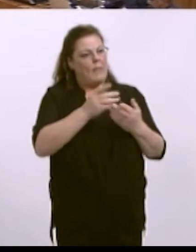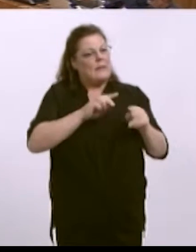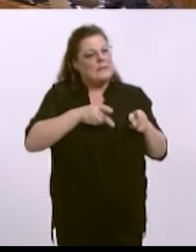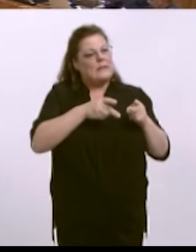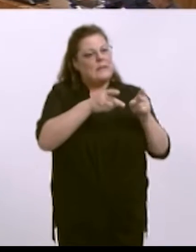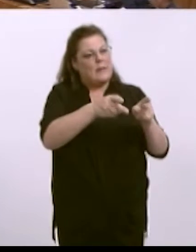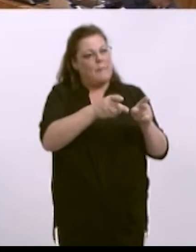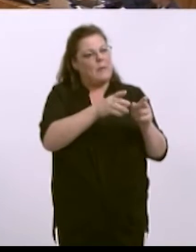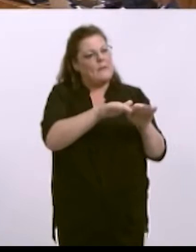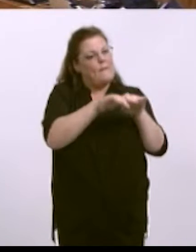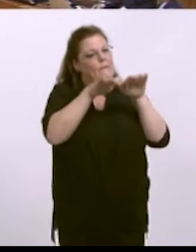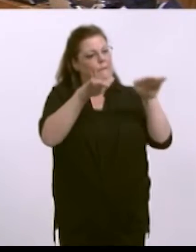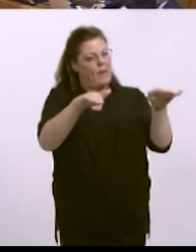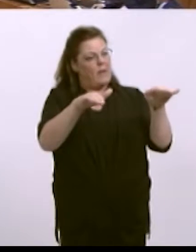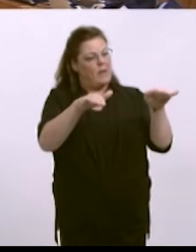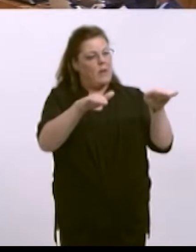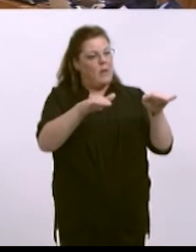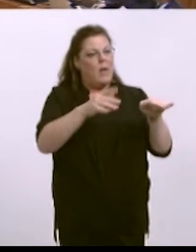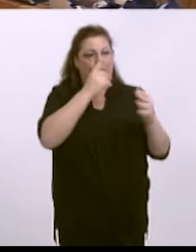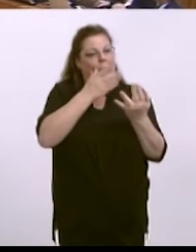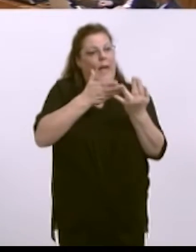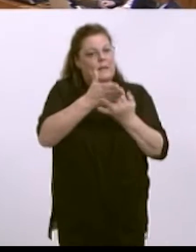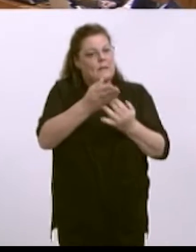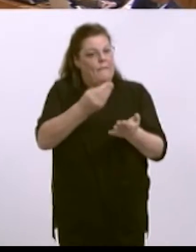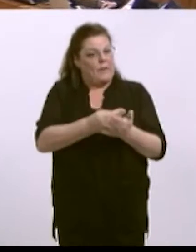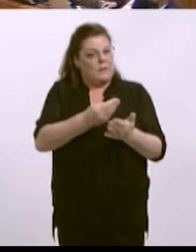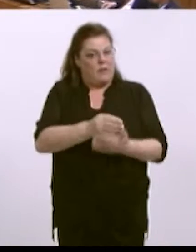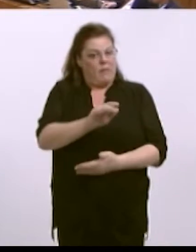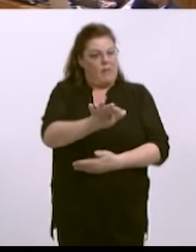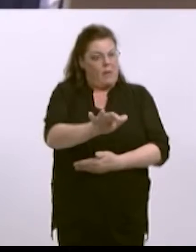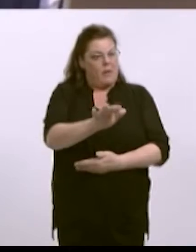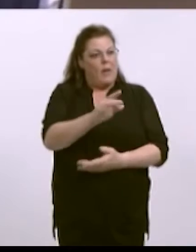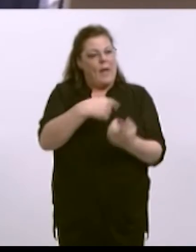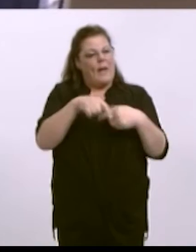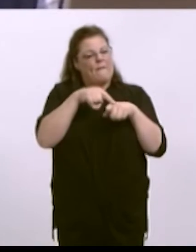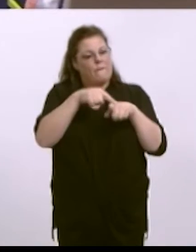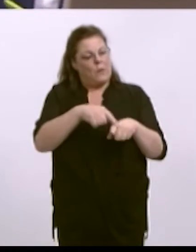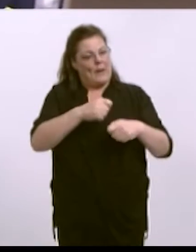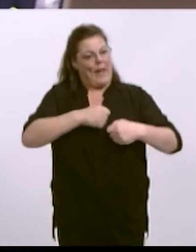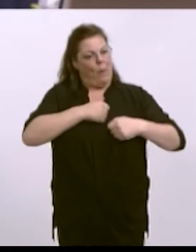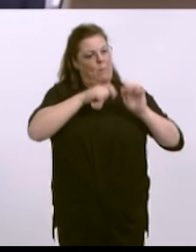ac sydd yn dilyn yr egwyddorion rym ni wedi eu dodi lawr yn barod, sef ein bod niín cadwír